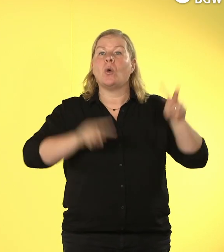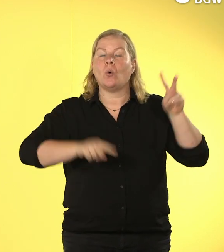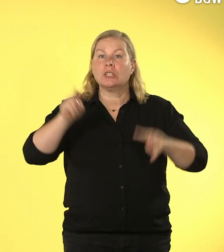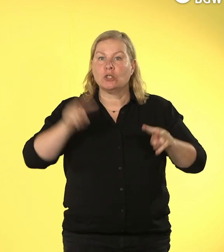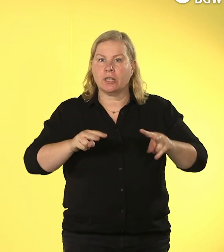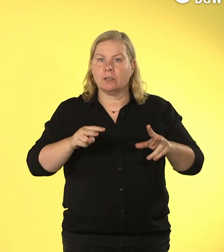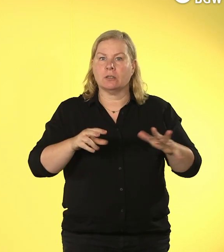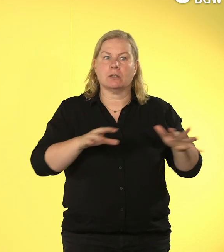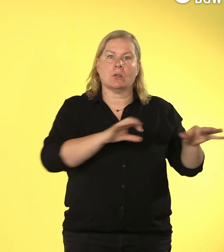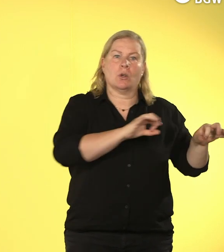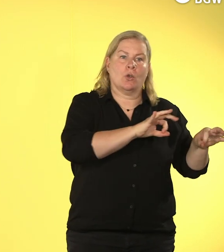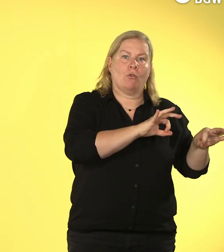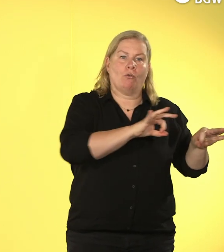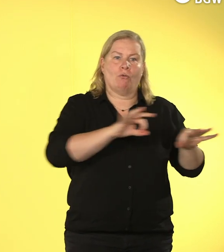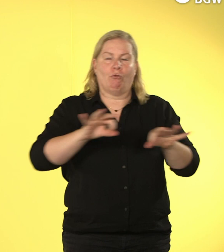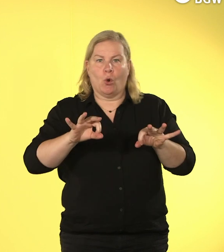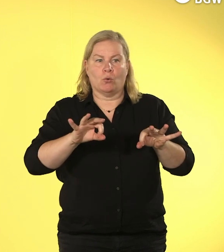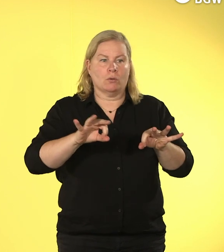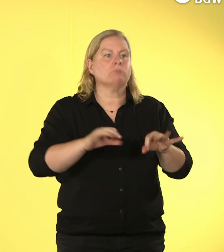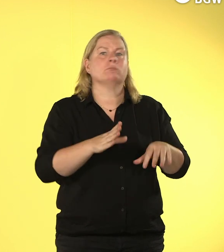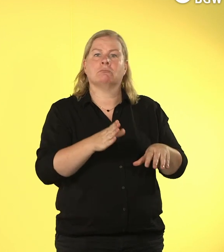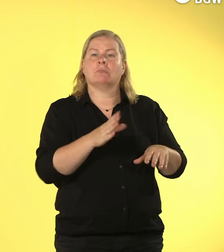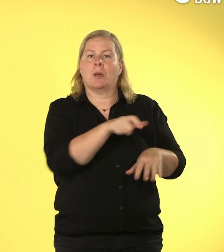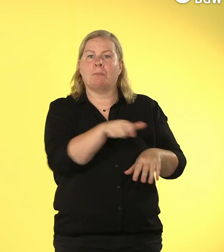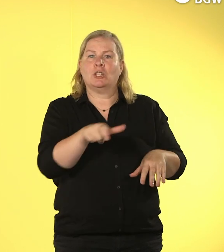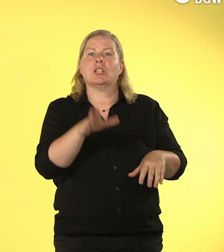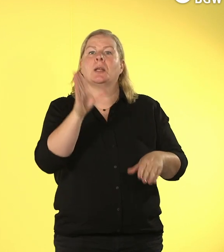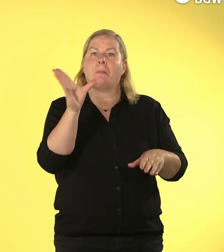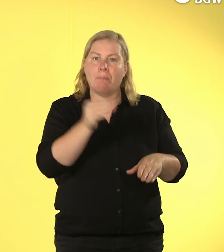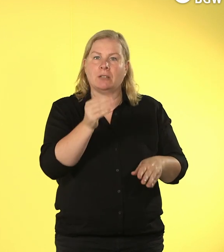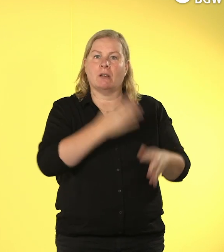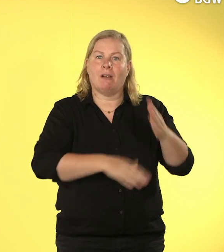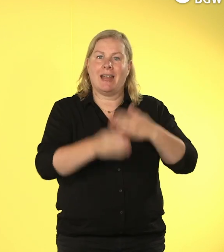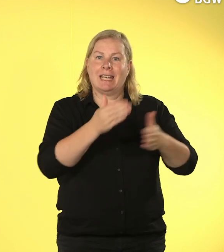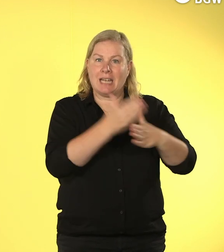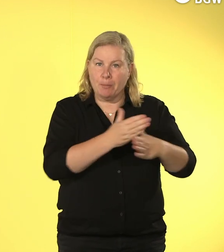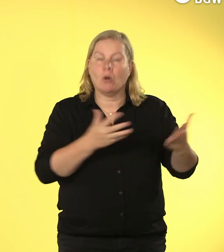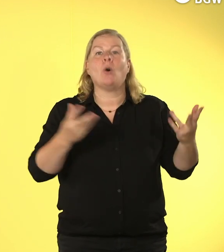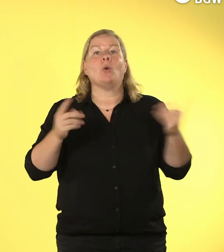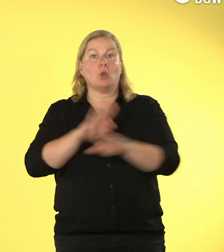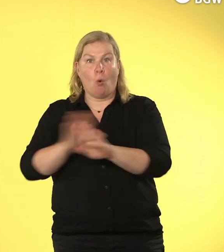von Menschen mit Handicap und Menschen ohne Handicap? Die zweite Frage: